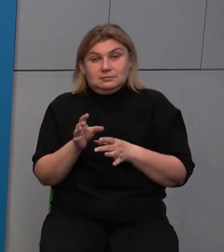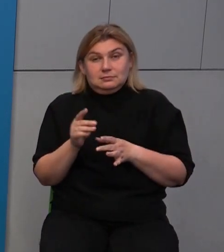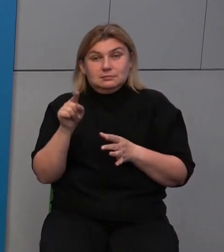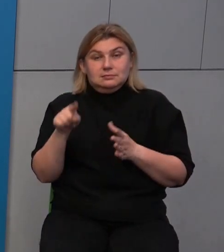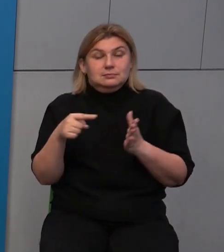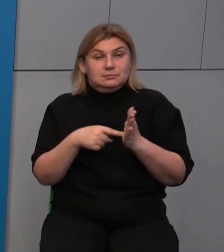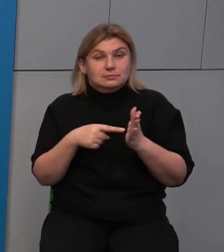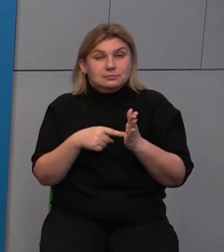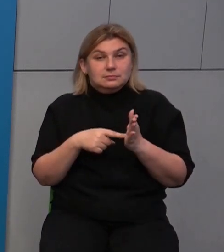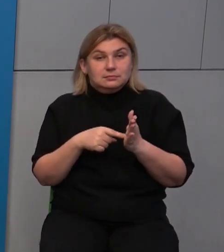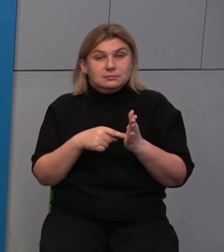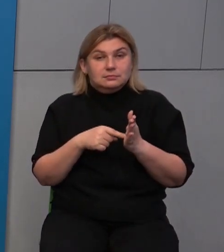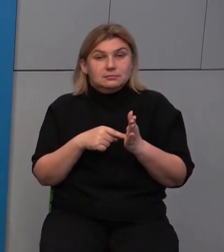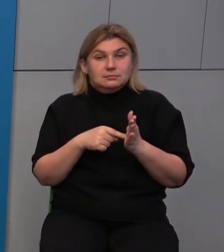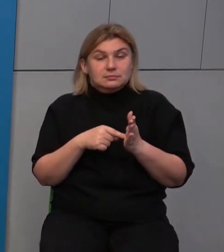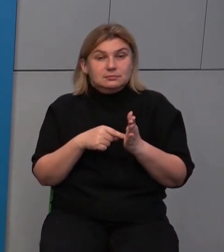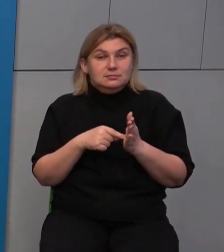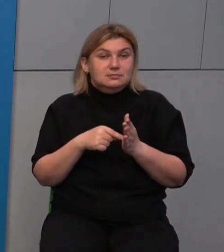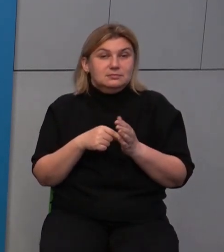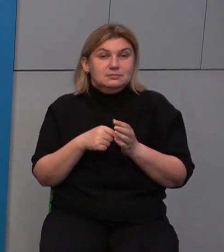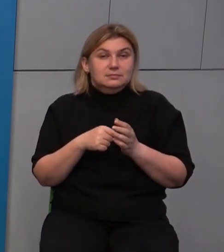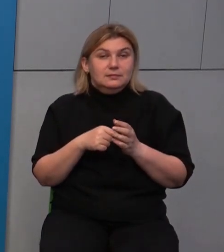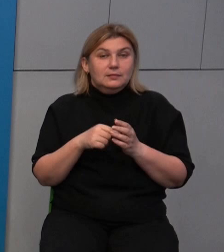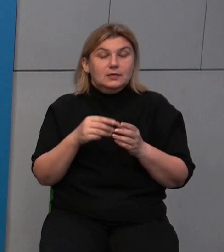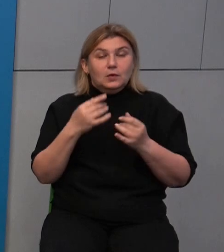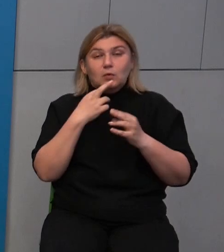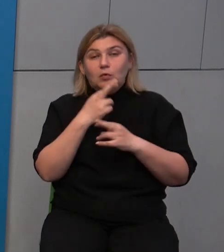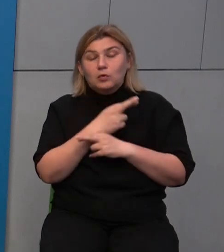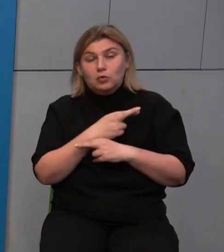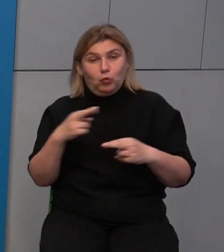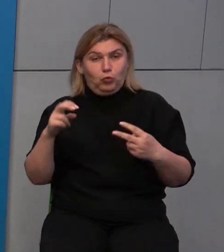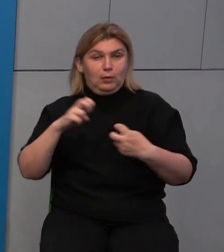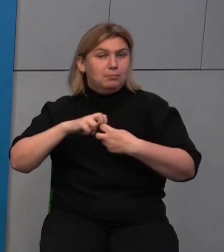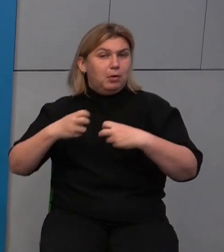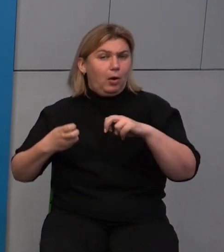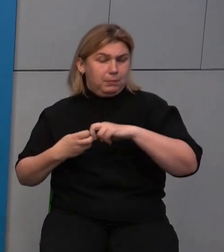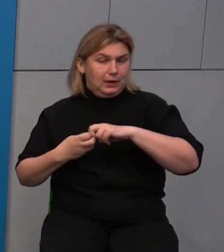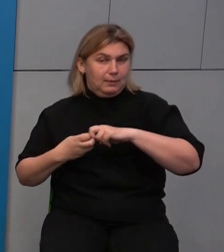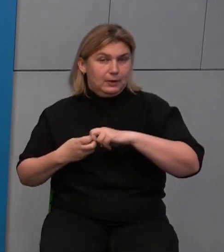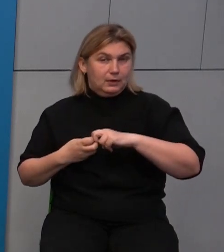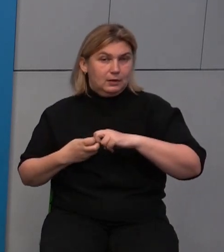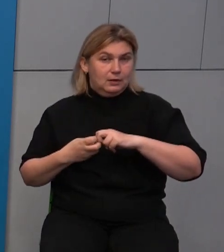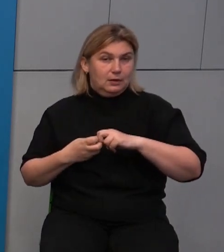Ten konglomerat rozmaitych problemów, z którymi mamy do czynienia